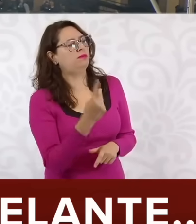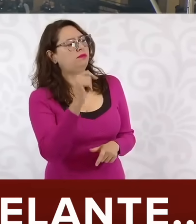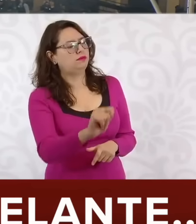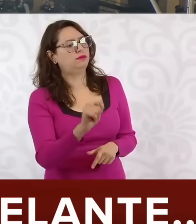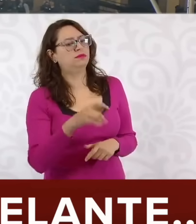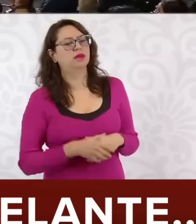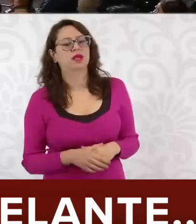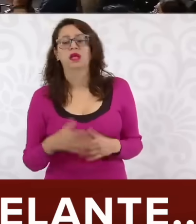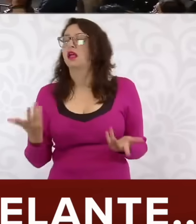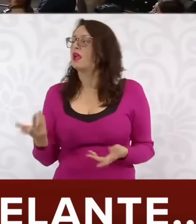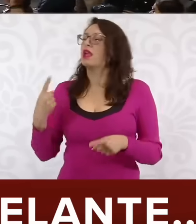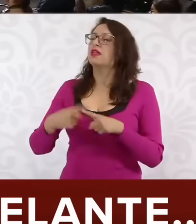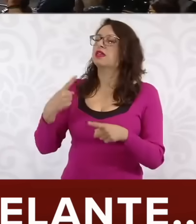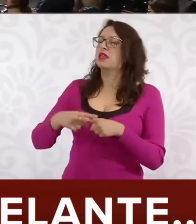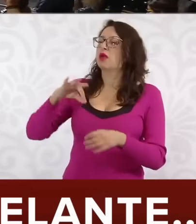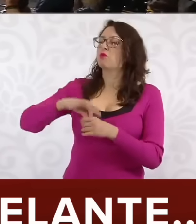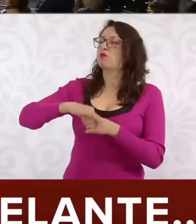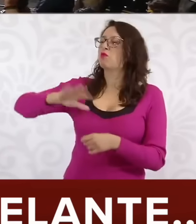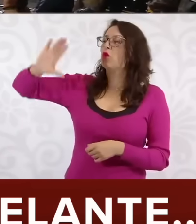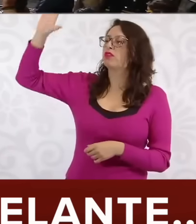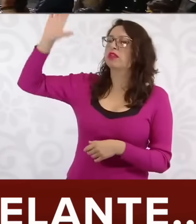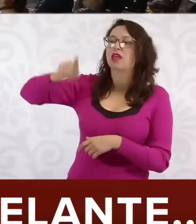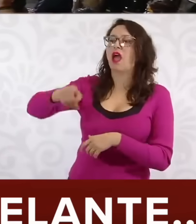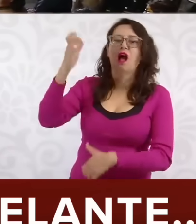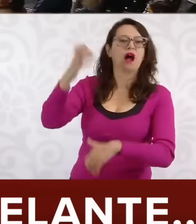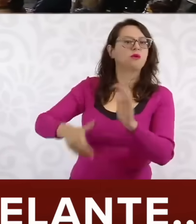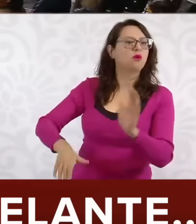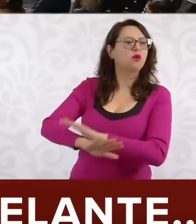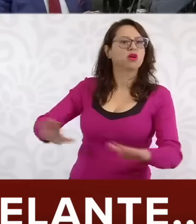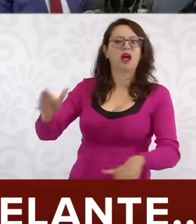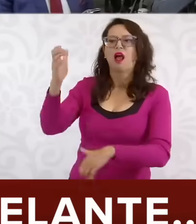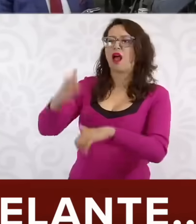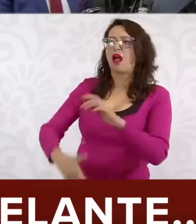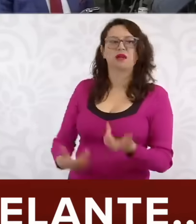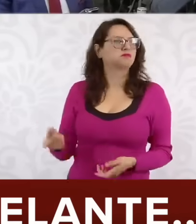está ¿Quién vota? Porque Reina ya terminó su turno. Pues si está lleno de paleros,